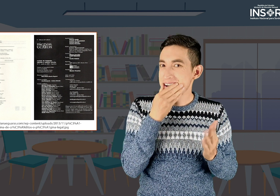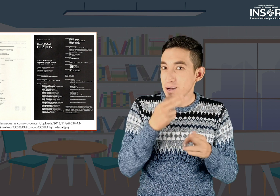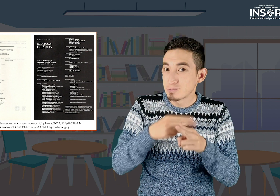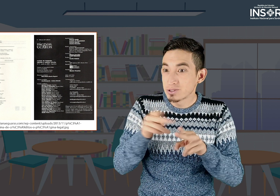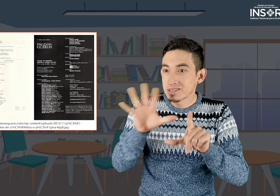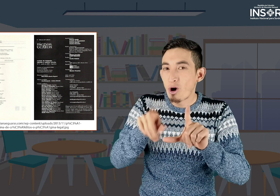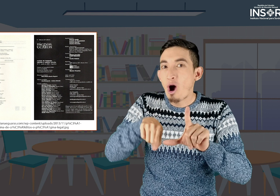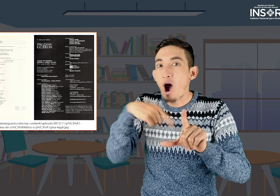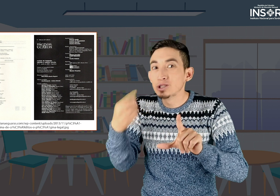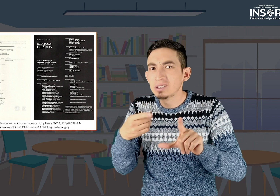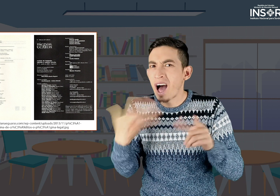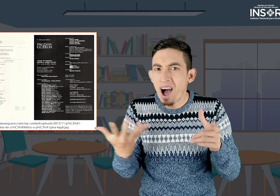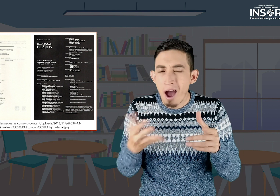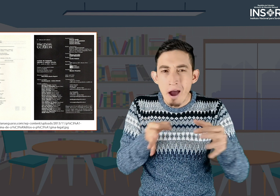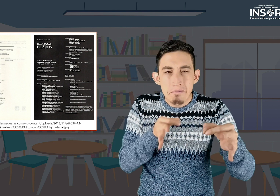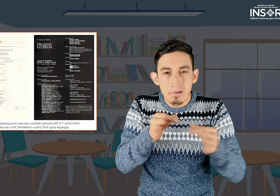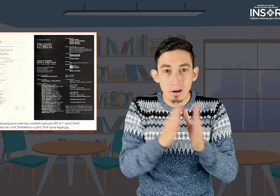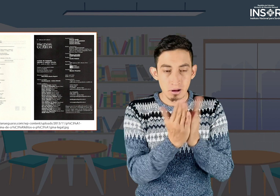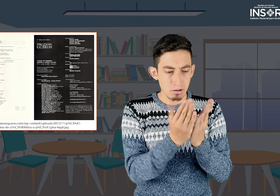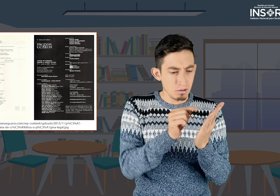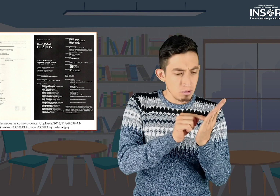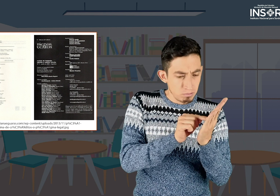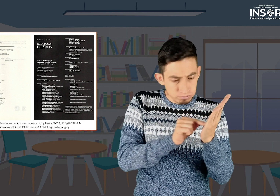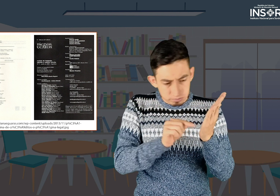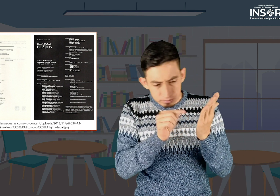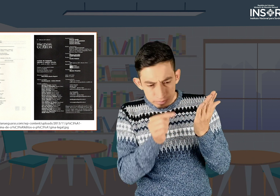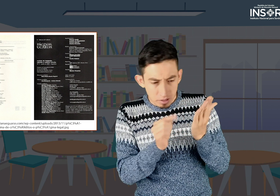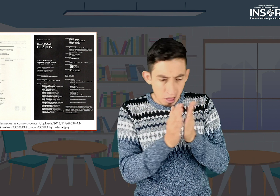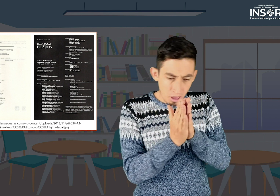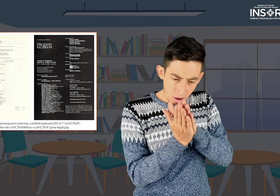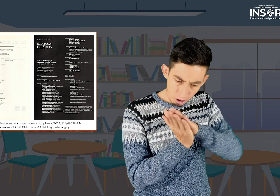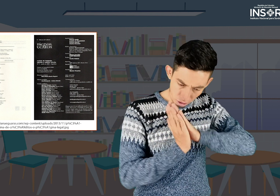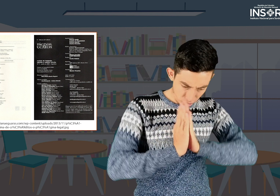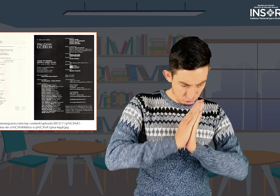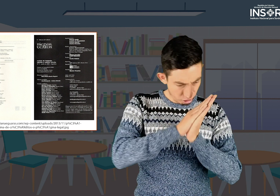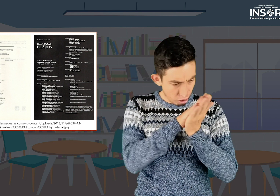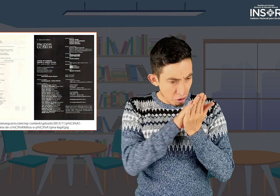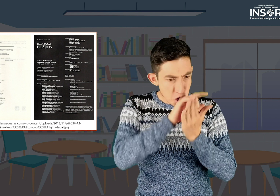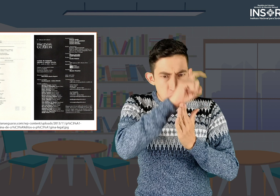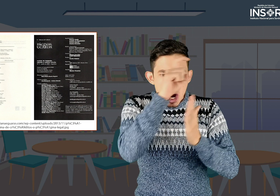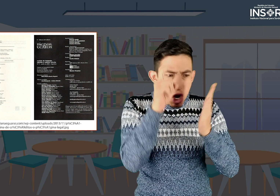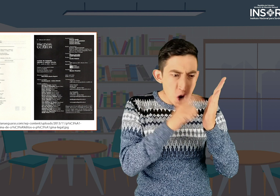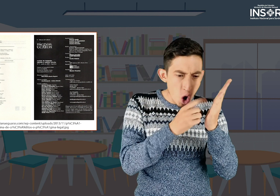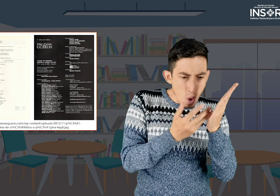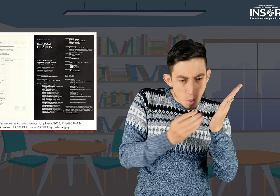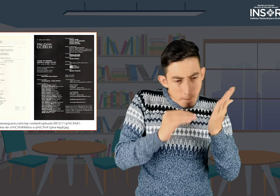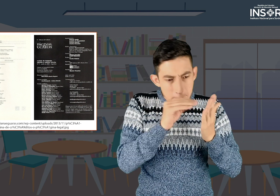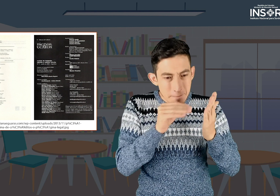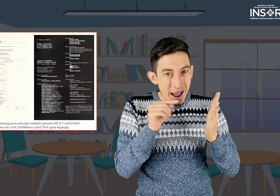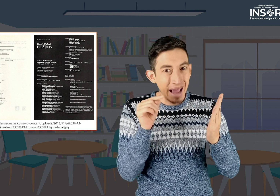Mmm, bueno, en un próximo video conoceremos todas las partes de un libro.